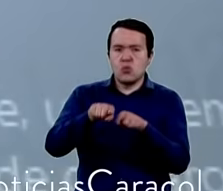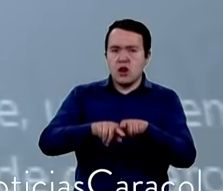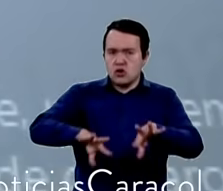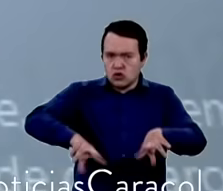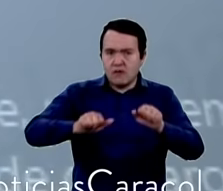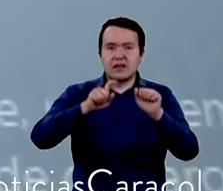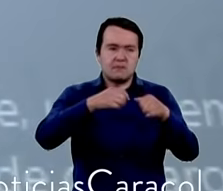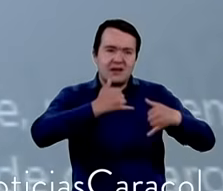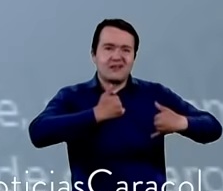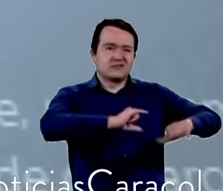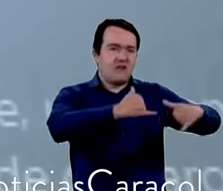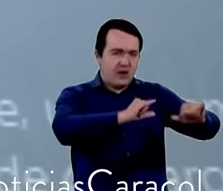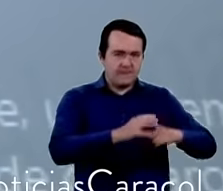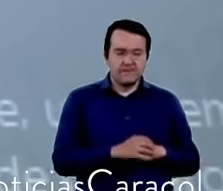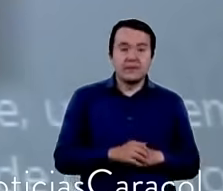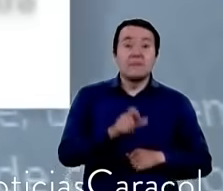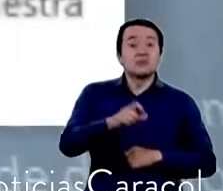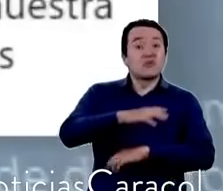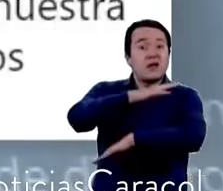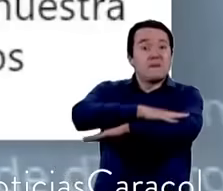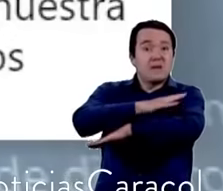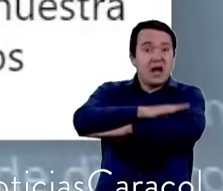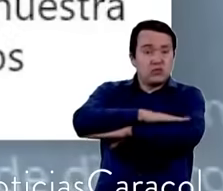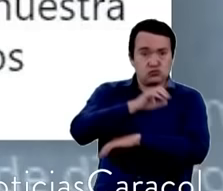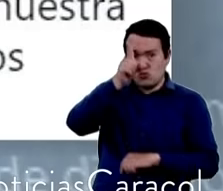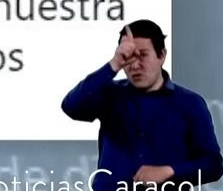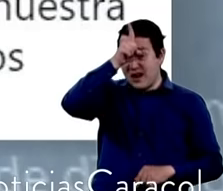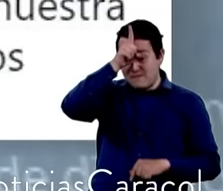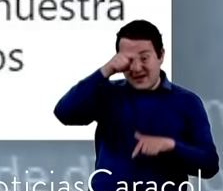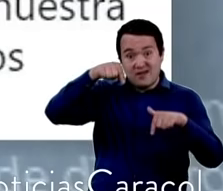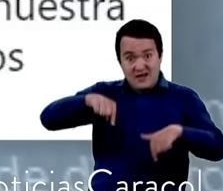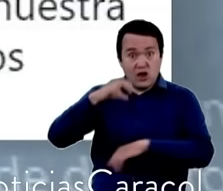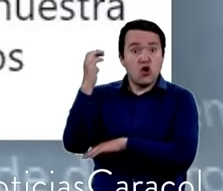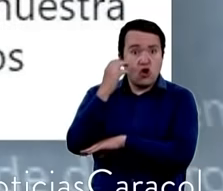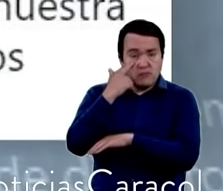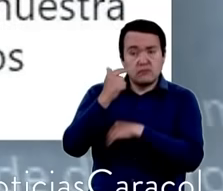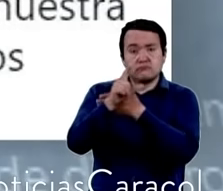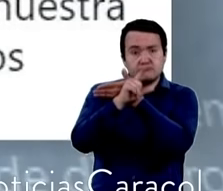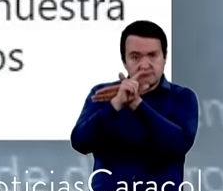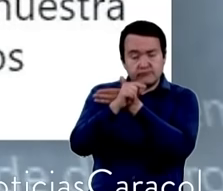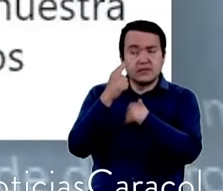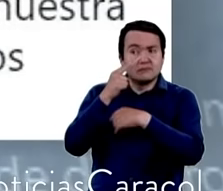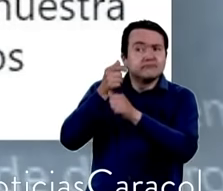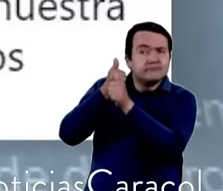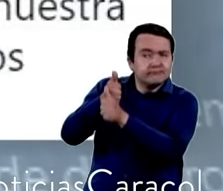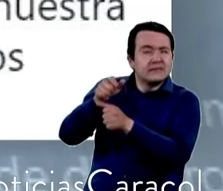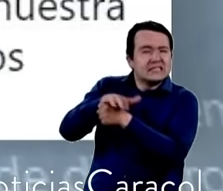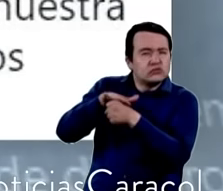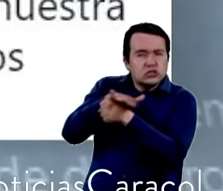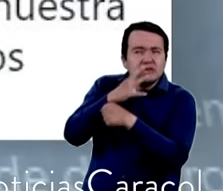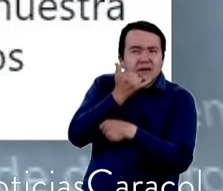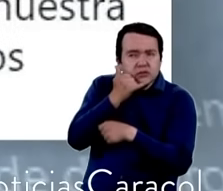propinaron disparos con arma traumático que este joven de 26 años presenta dos anotaciones, una por delito de hurto calificado y por el delito de